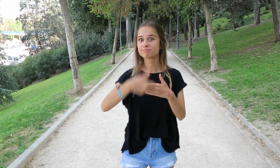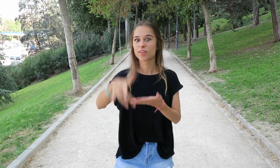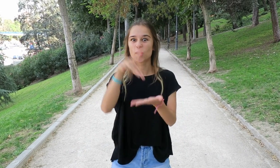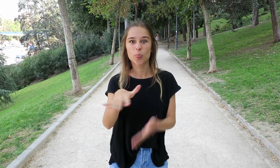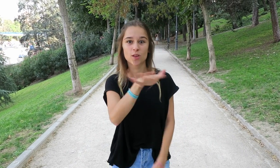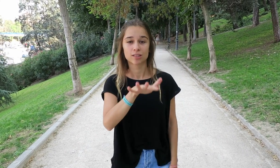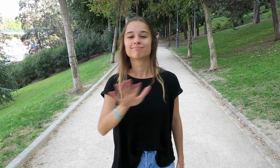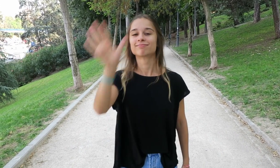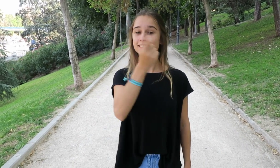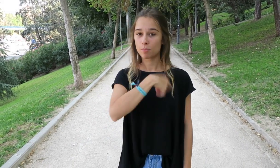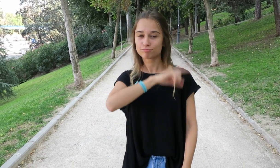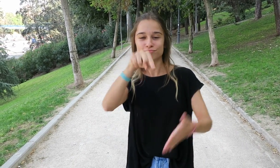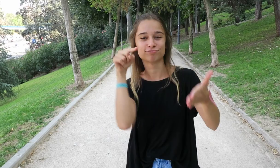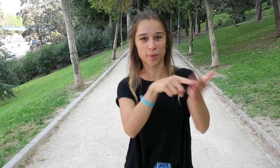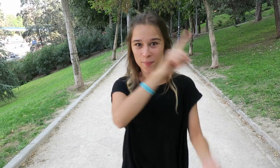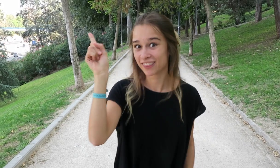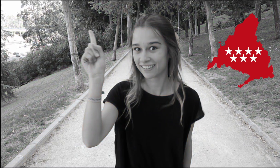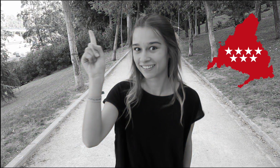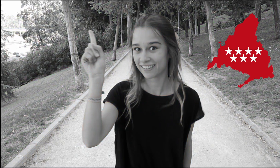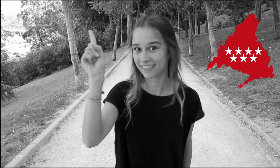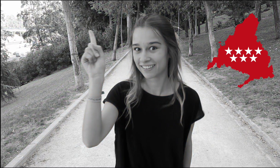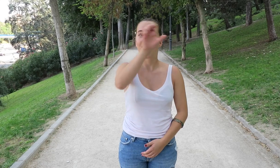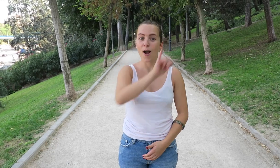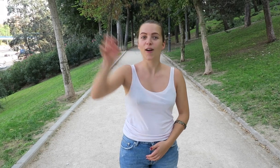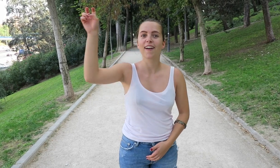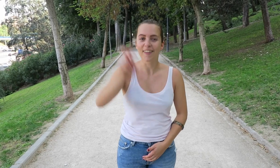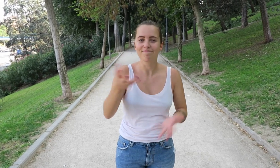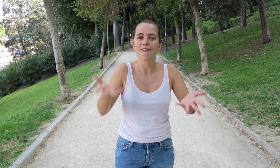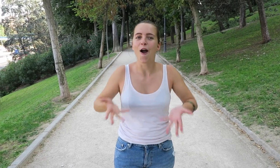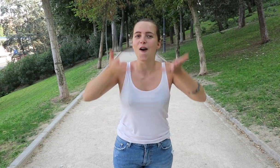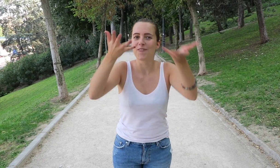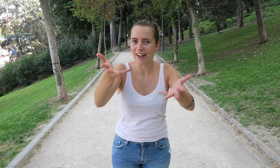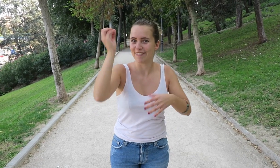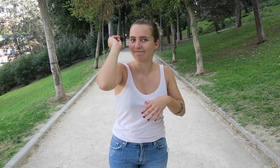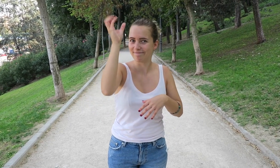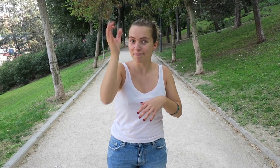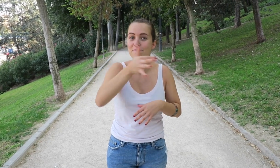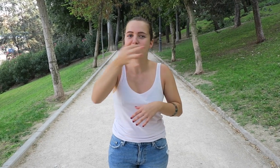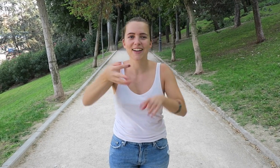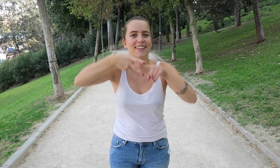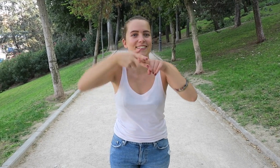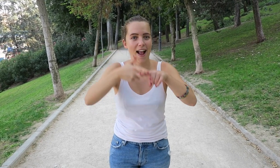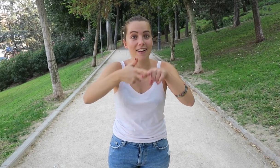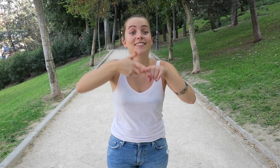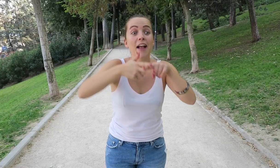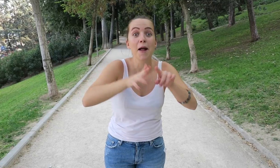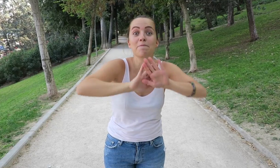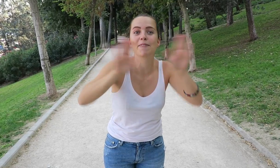y la próxima reunión será en España, concretamente en Madrid. Aprovechando su visita, la EUDY ofrecerá una charla y taller,